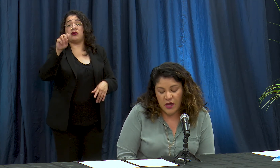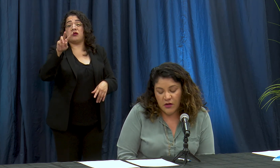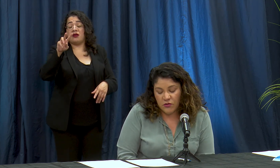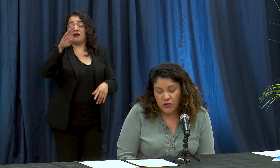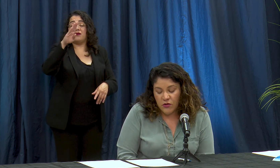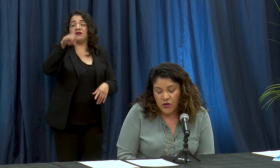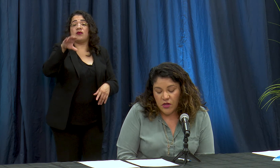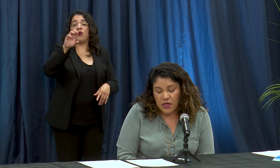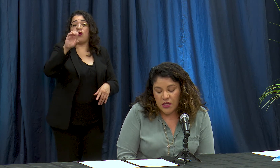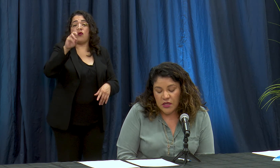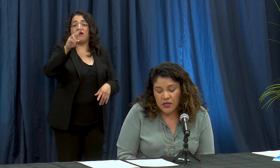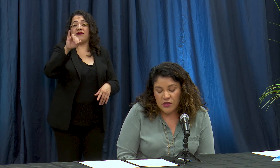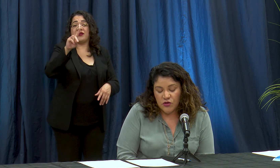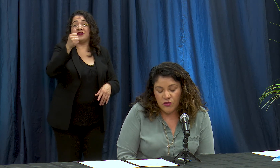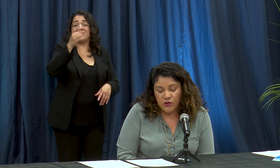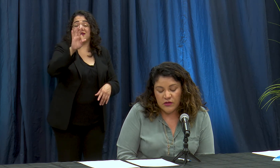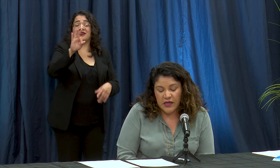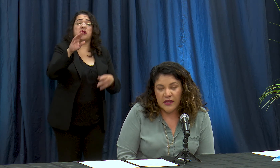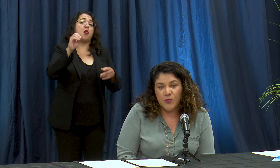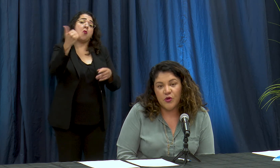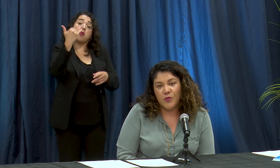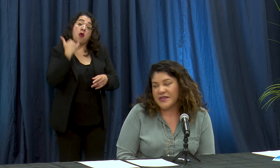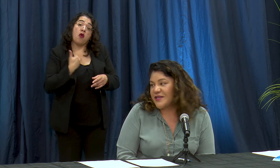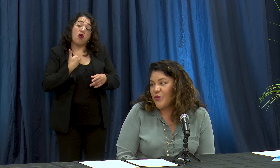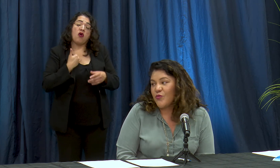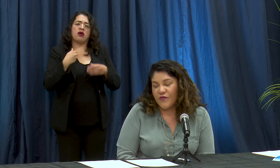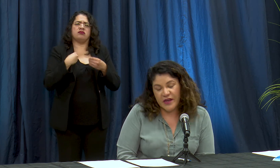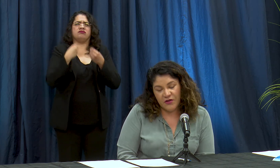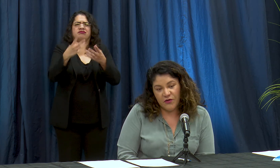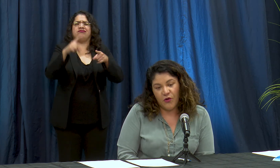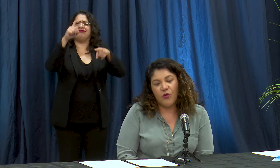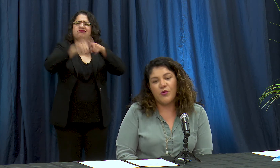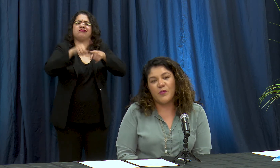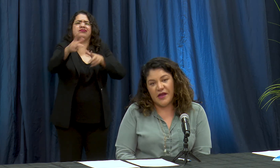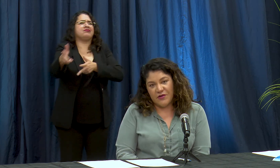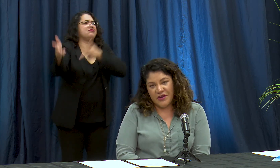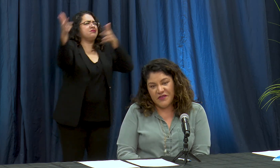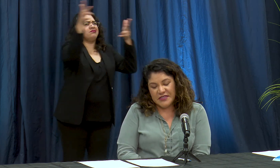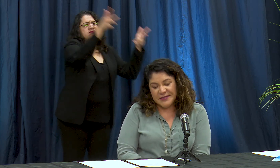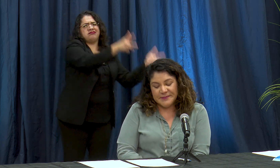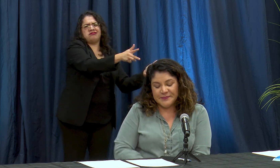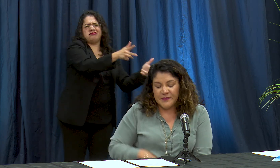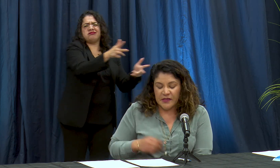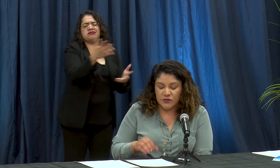carro y no Tenga que preocupe are say por mover lo oh poor Pagar una fianza so